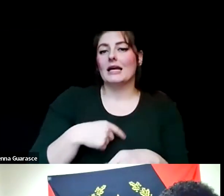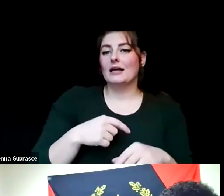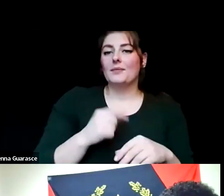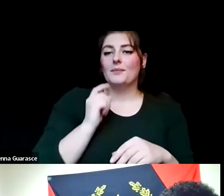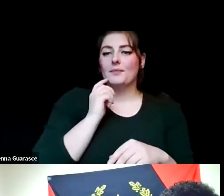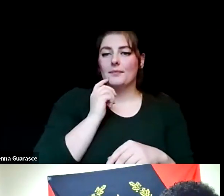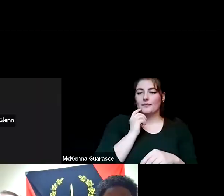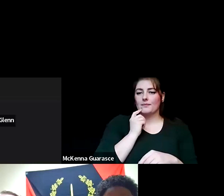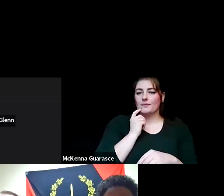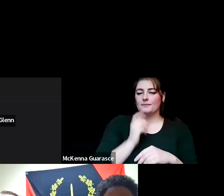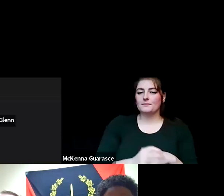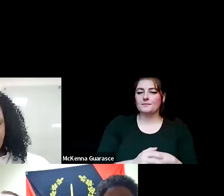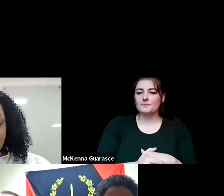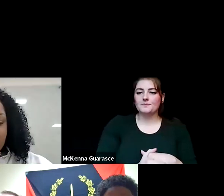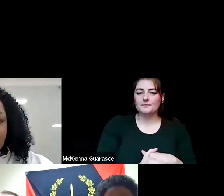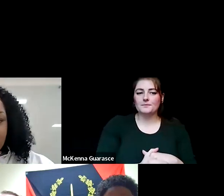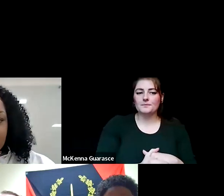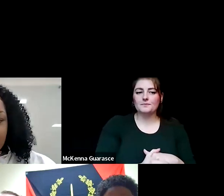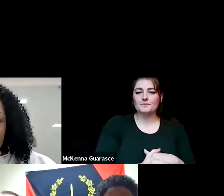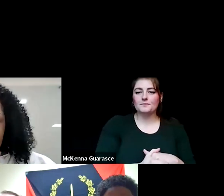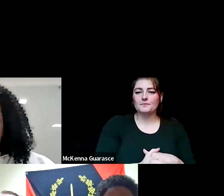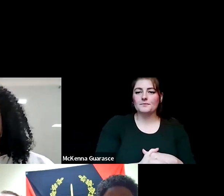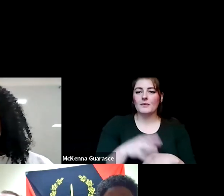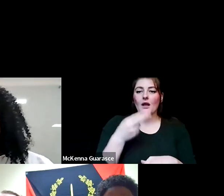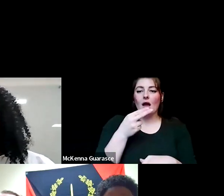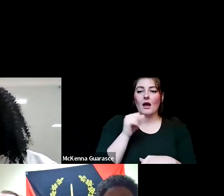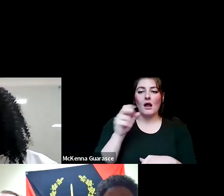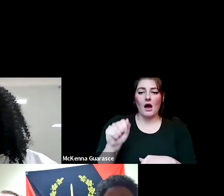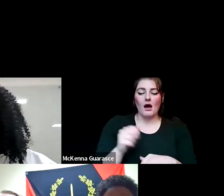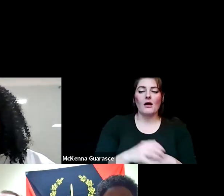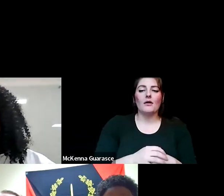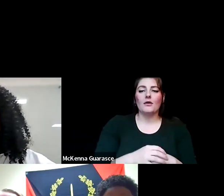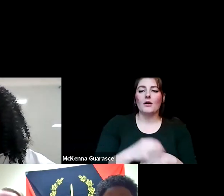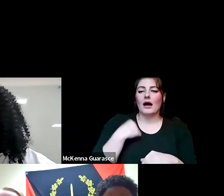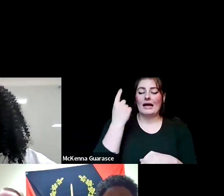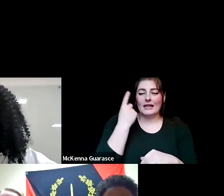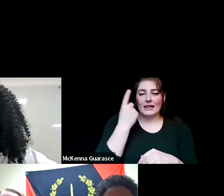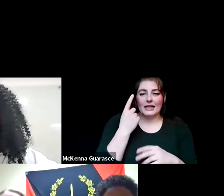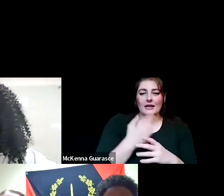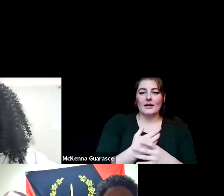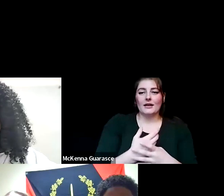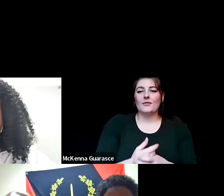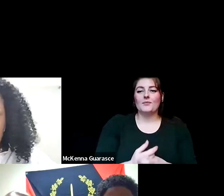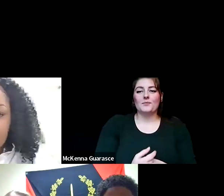Creo que se resume... O sea, desarrollamos relaciones